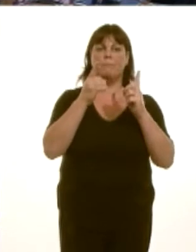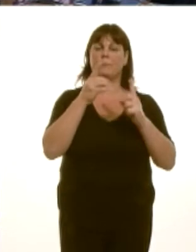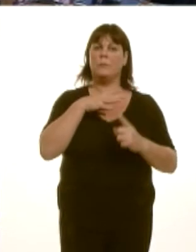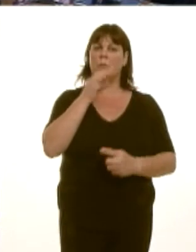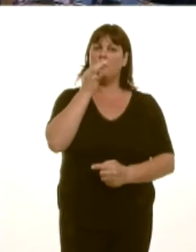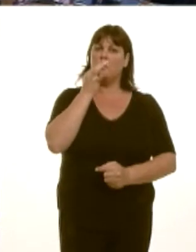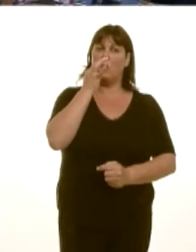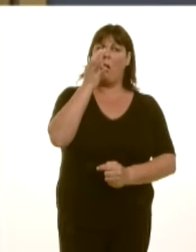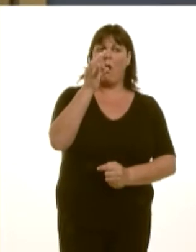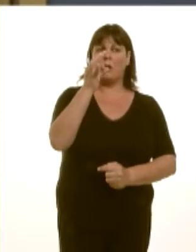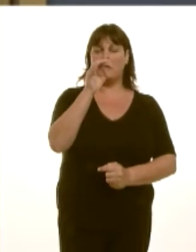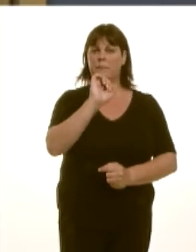ar heolydd deuol?